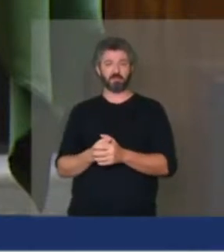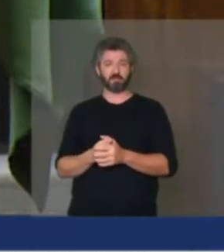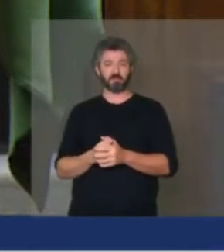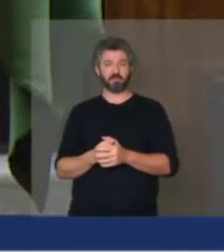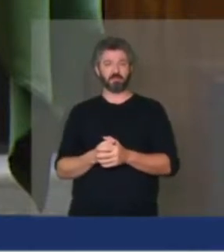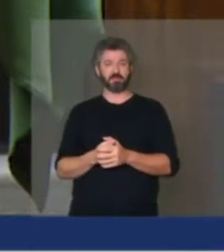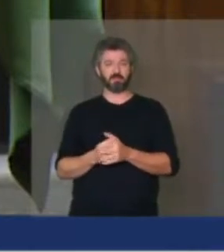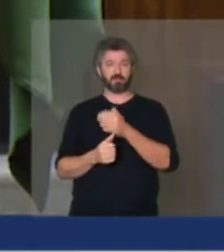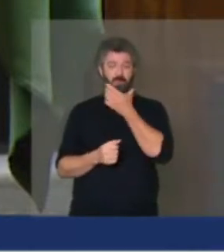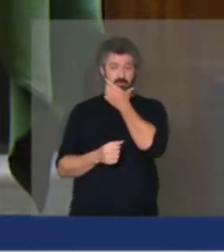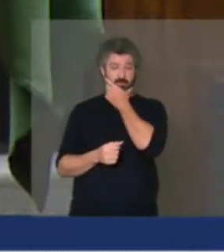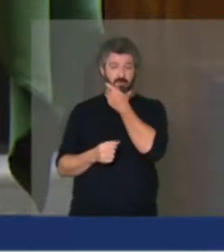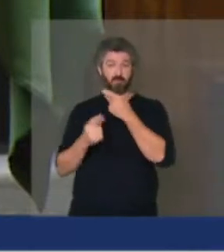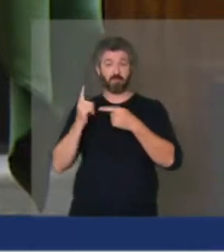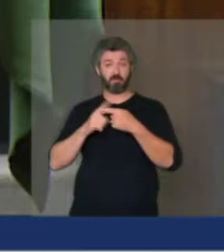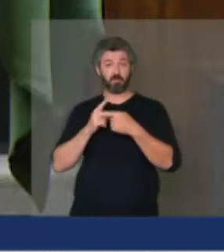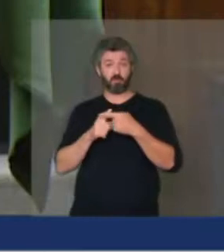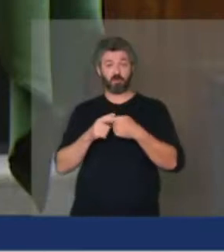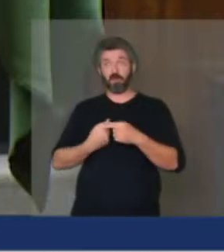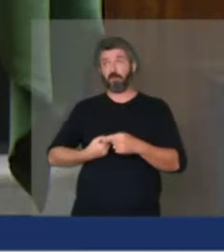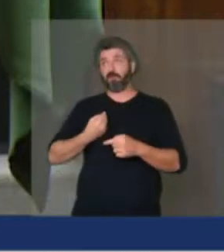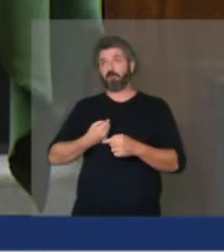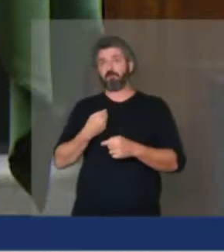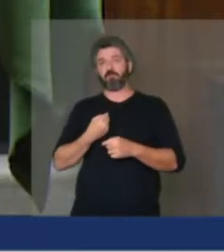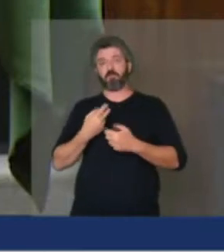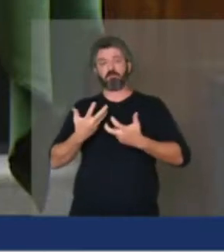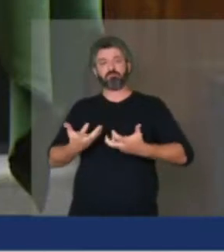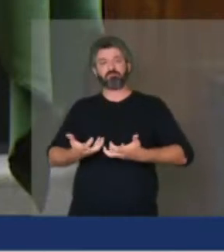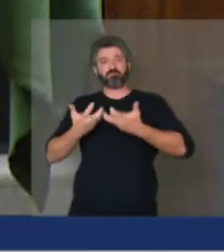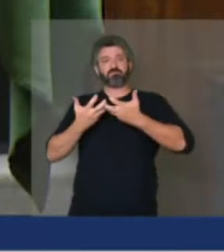TER A SUA PRÓPRIA ARRECADAÇÃO A PARTIR DA SUA PRÓPRIA ATIVIDADE PRODUTIVA E